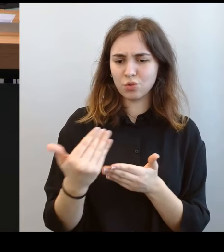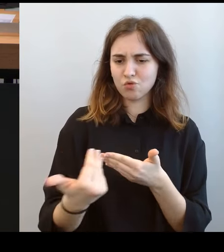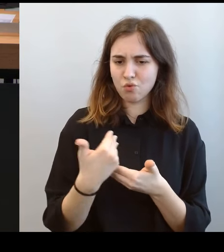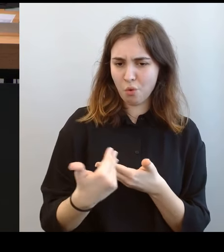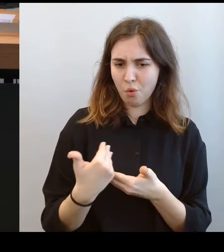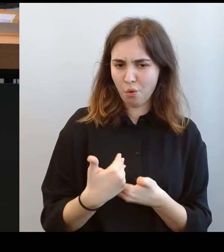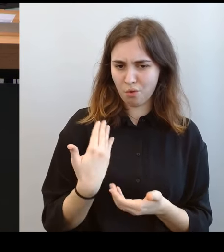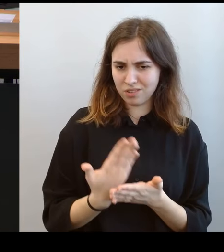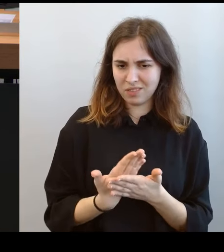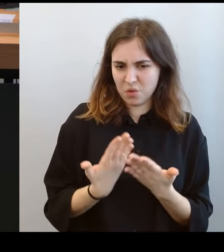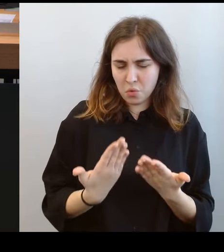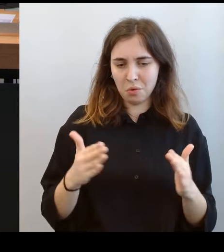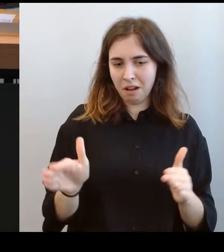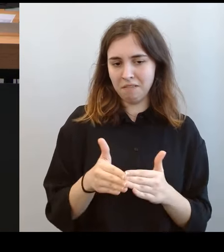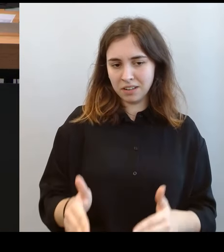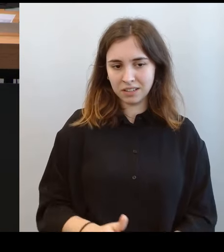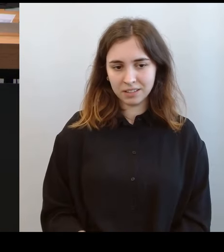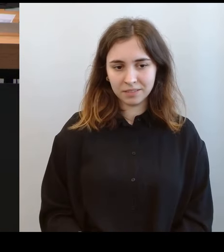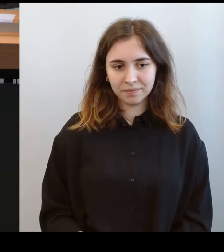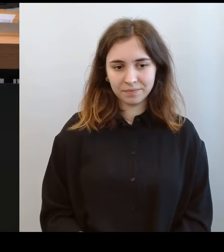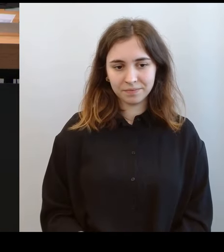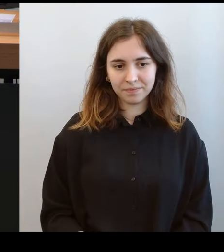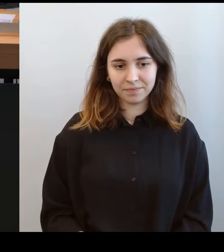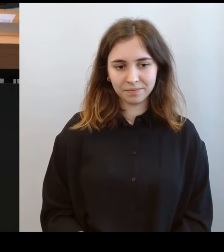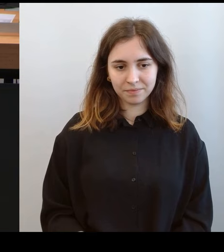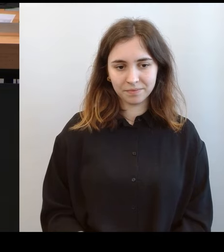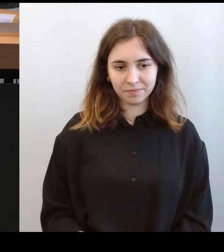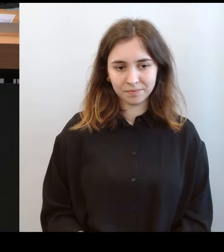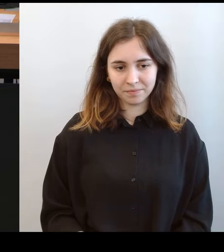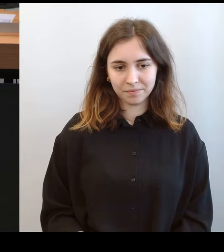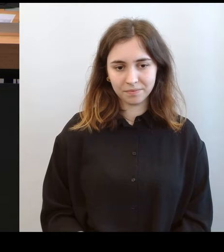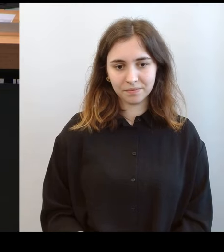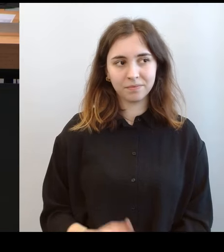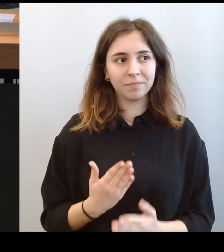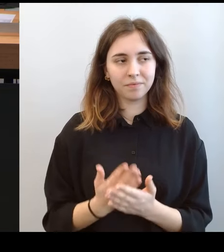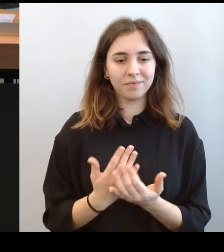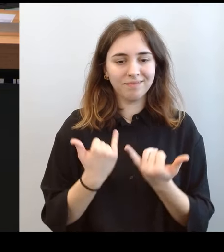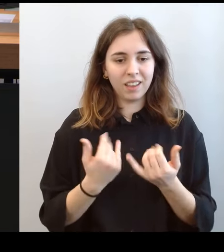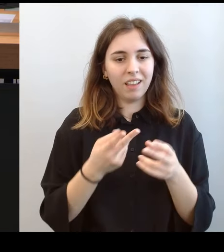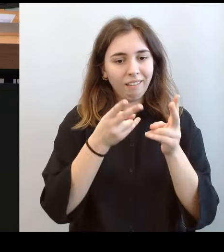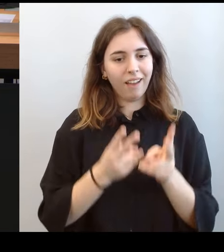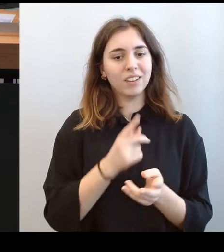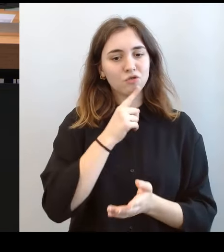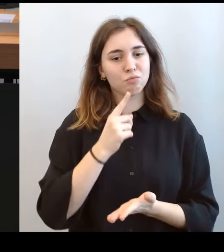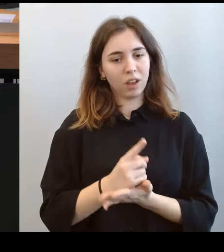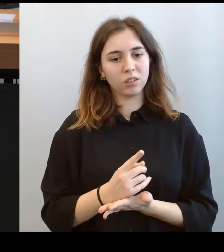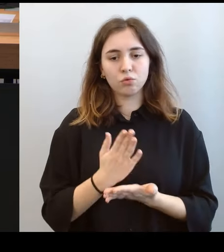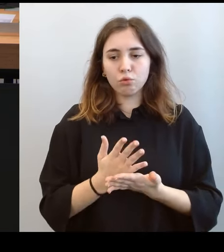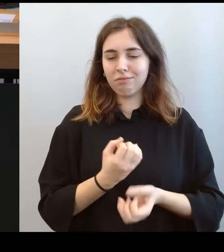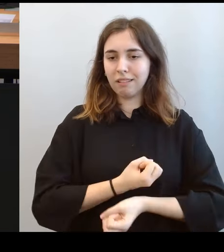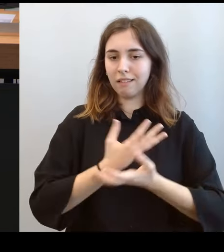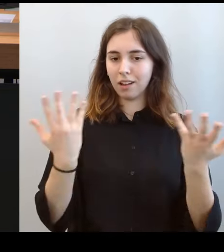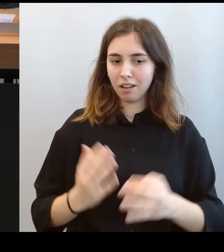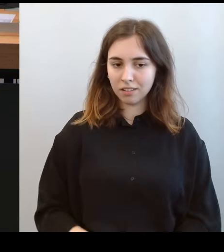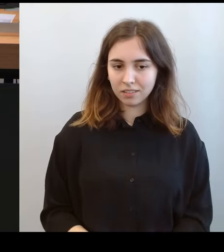der Rechtsprechung, die sind aber eindeutig. Und da gab es ja zwei bemerkenswerte Beiträge.